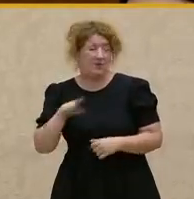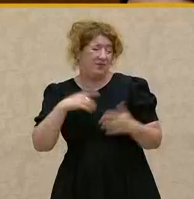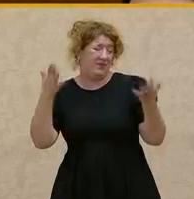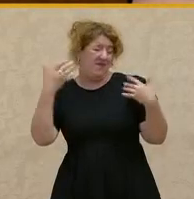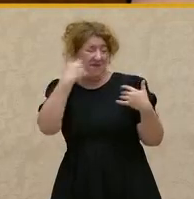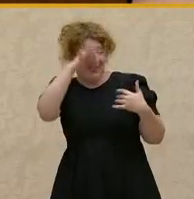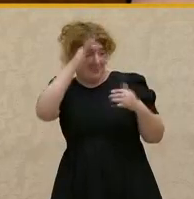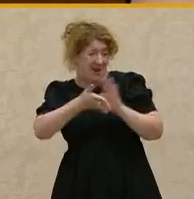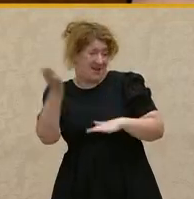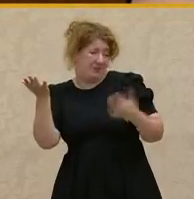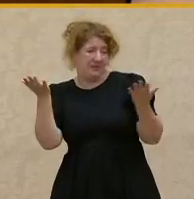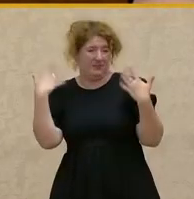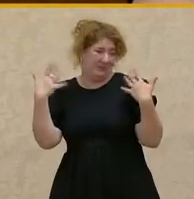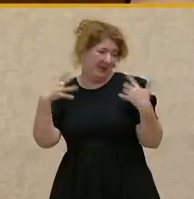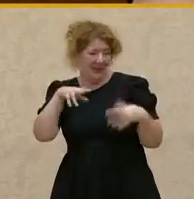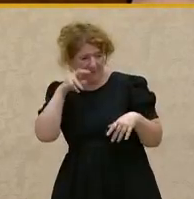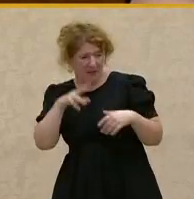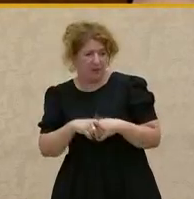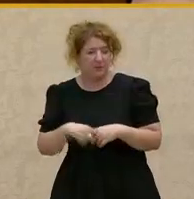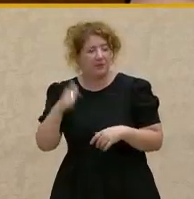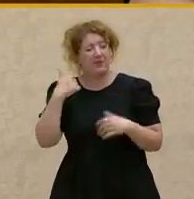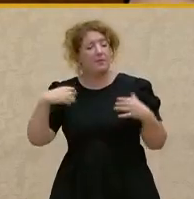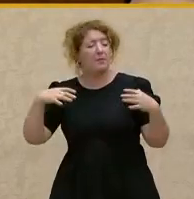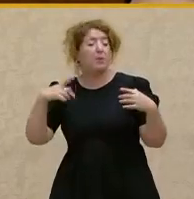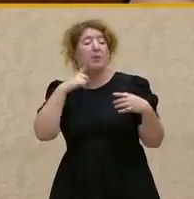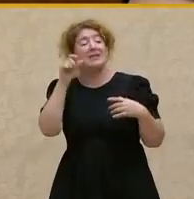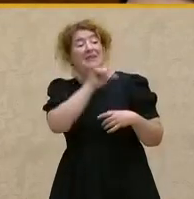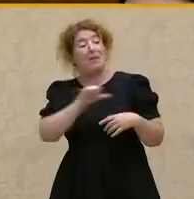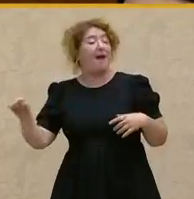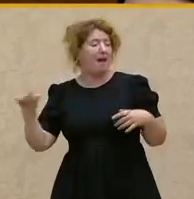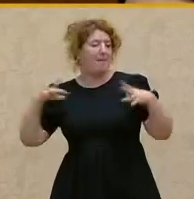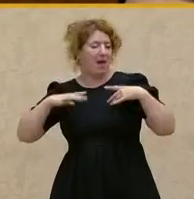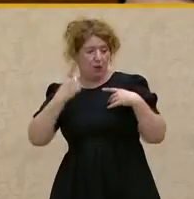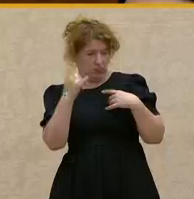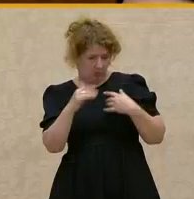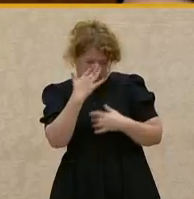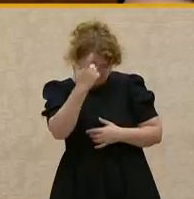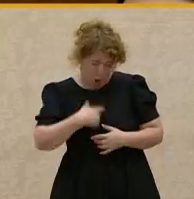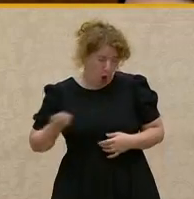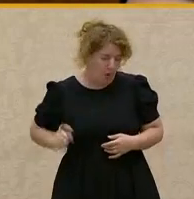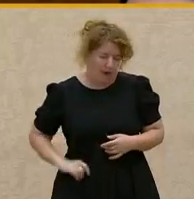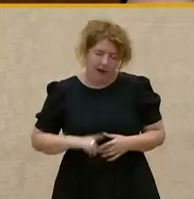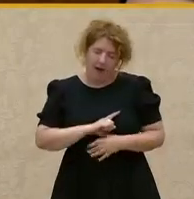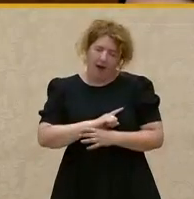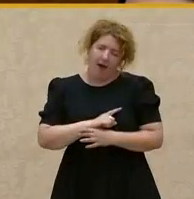Las vacaciones de verano es una semana, a nivel profesional terminas agotada y agotados, todos,